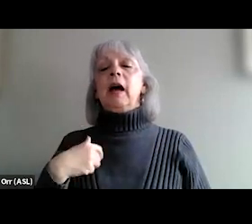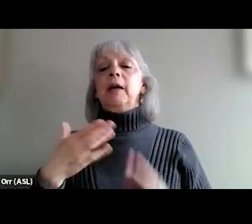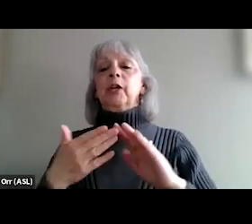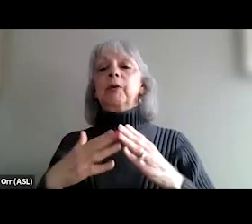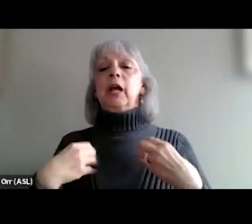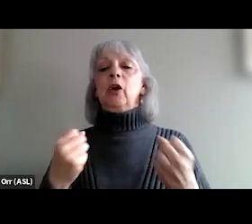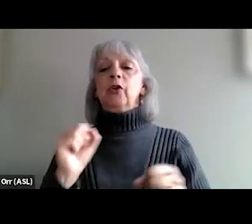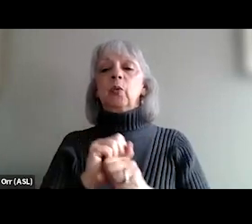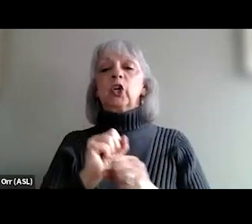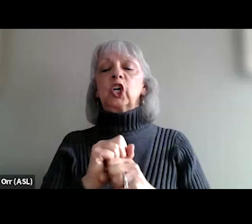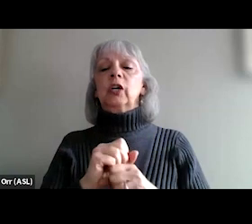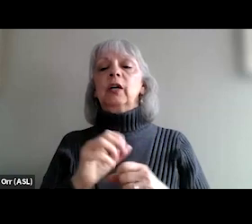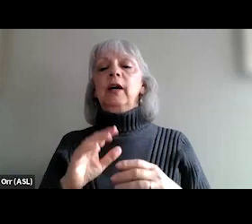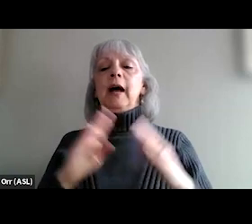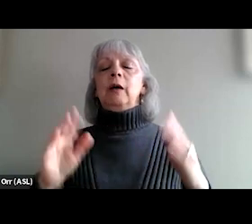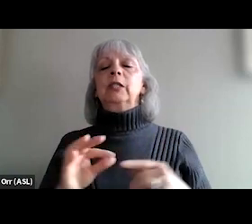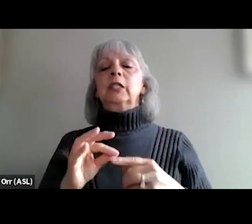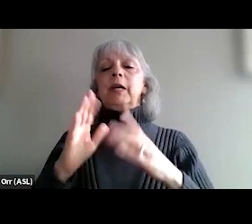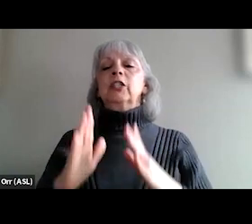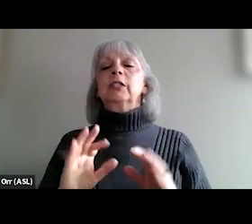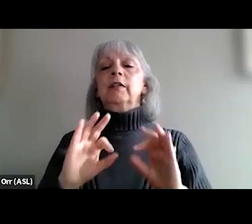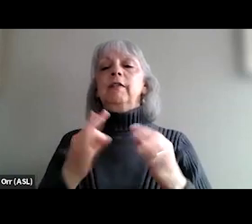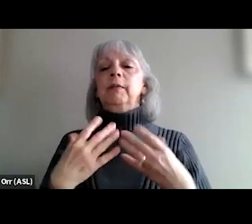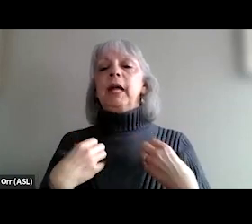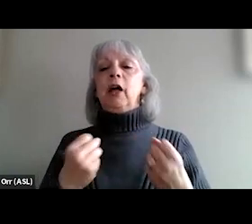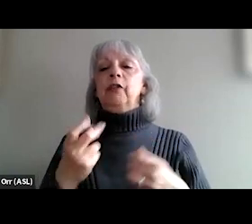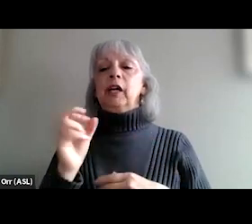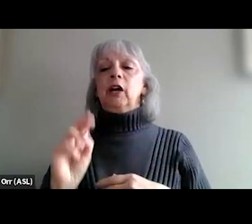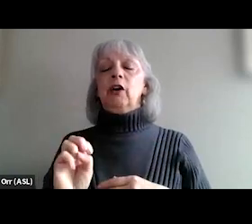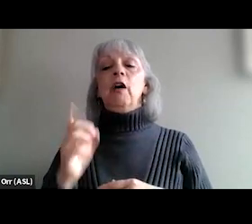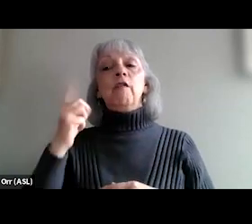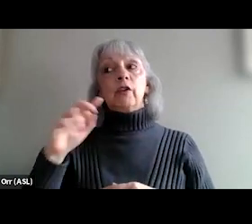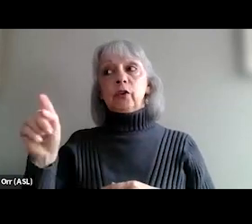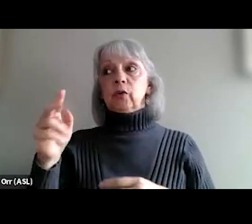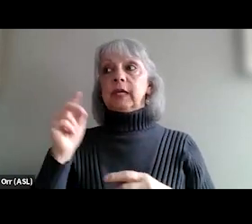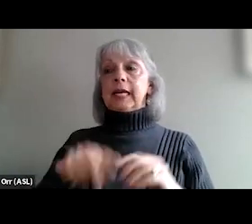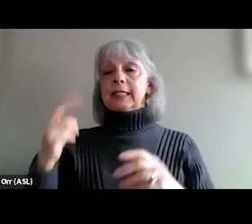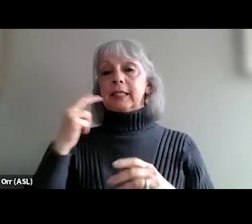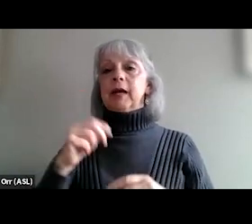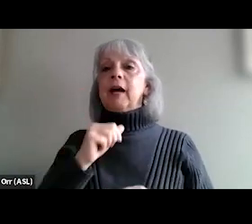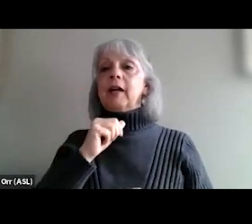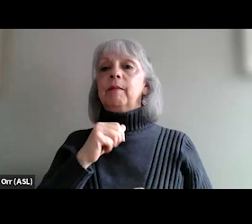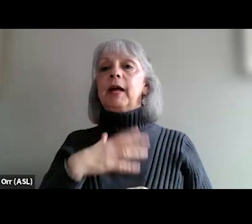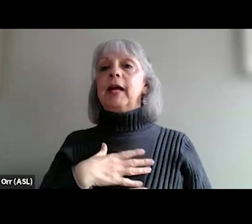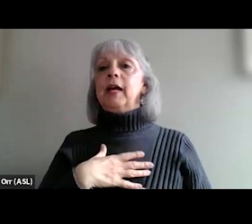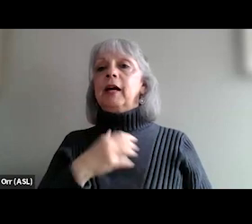especialista en vivienda en Asistencia a Familias. Y para aquellos que no pueden verme, soy una joven blanca con cabello rubio liso.